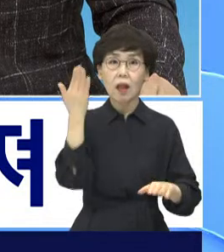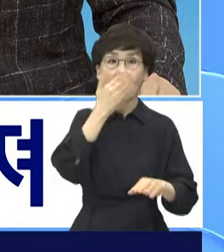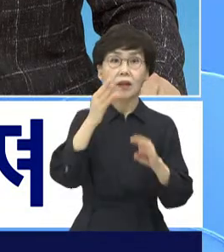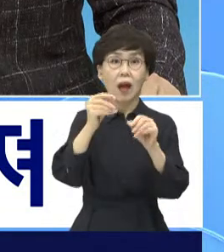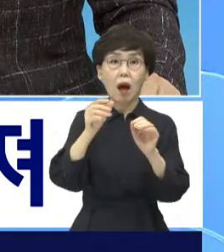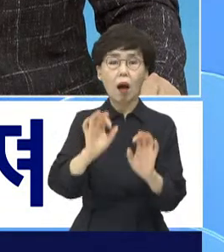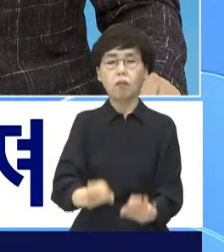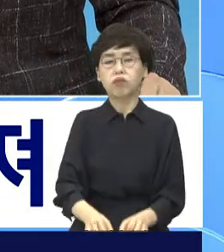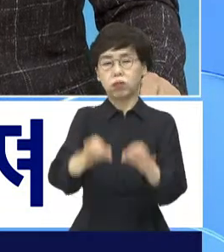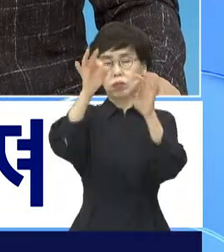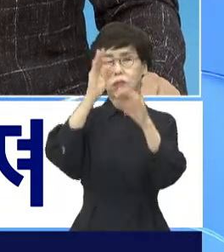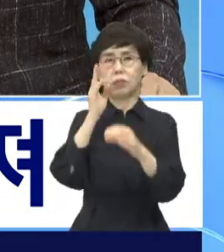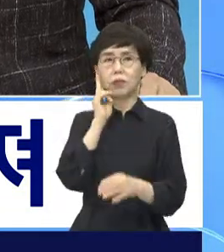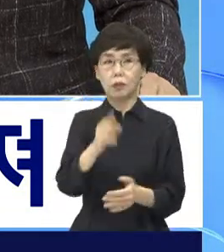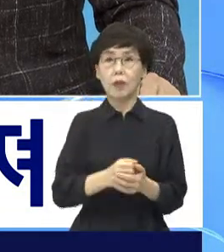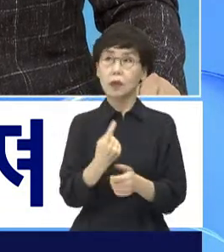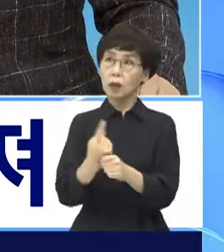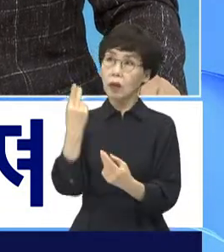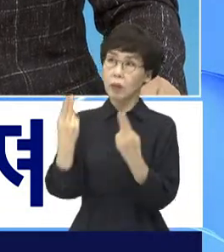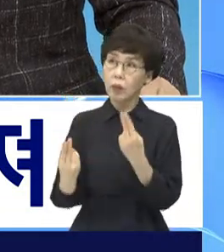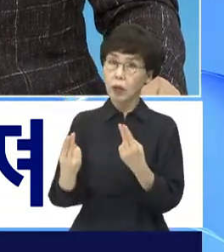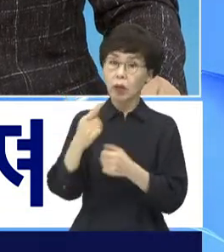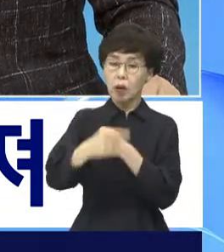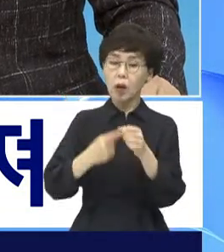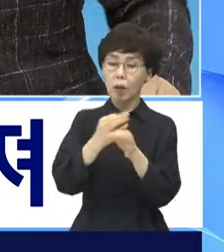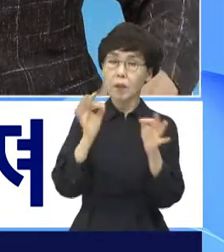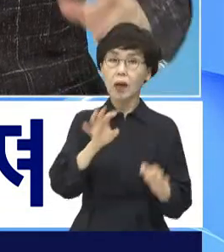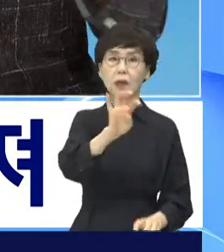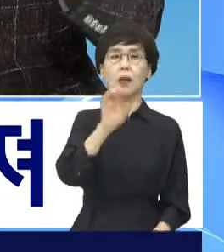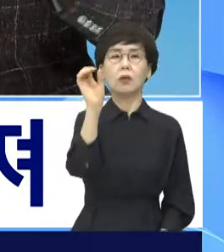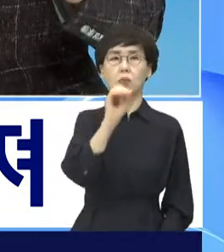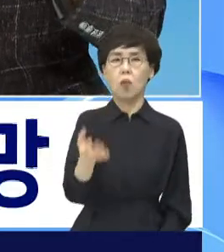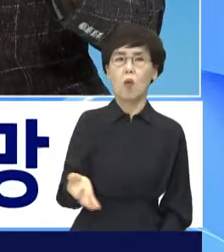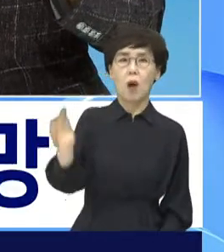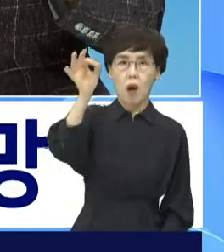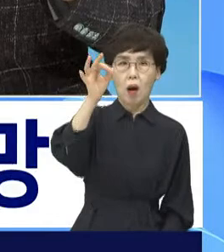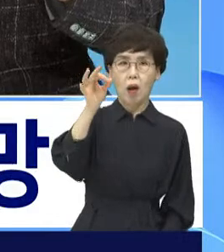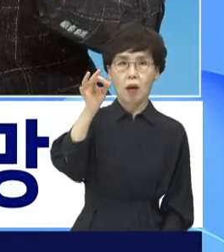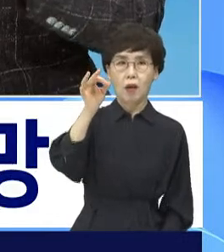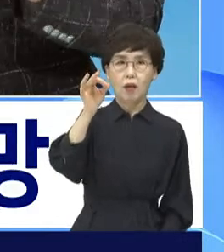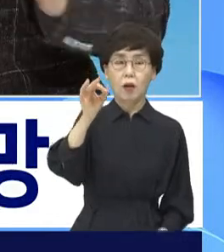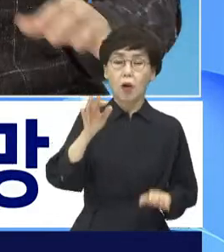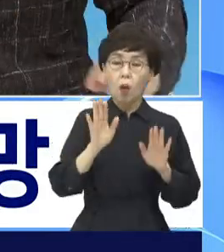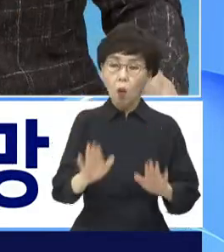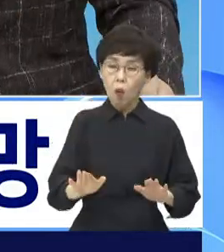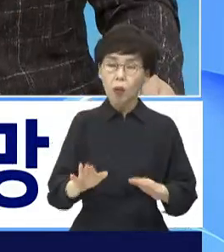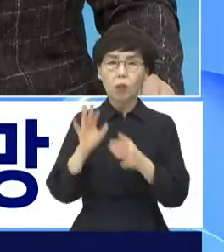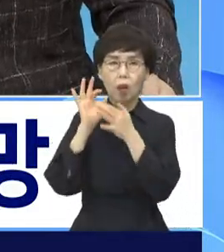있습니다. 작년 대비해서 1년 만에 한 40%가 올랐고 아마도 상승세가 올 하반기까지 더 이어질